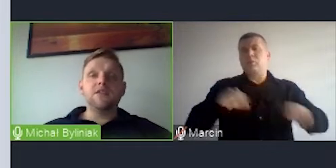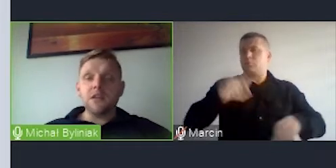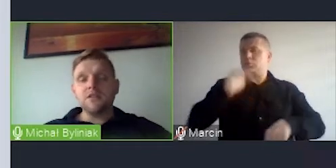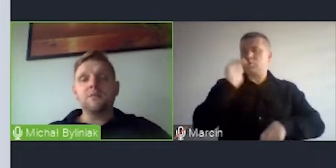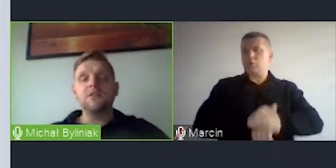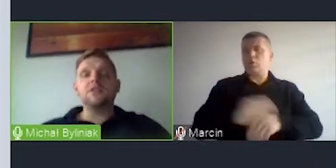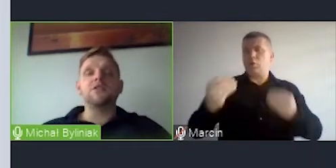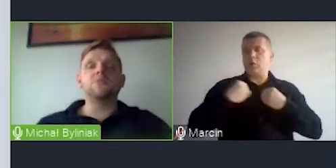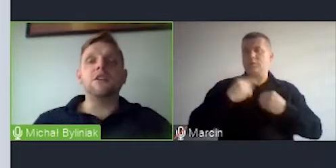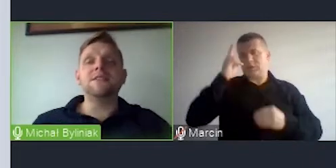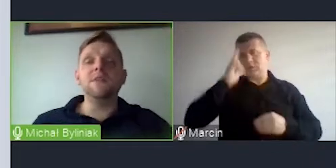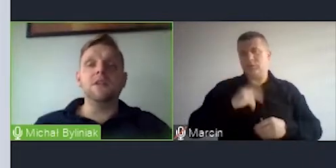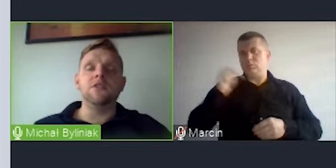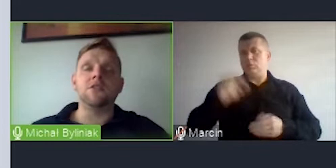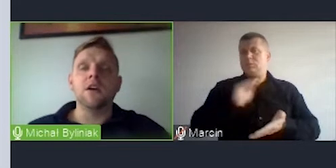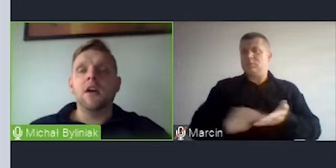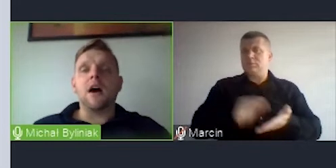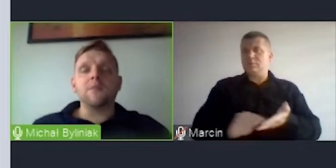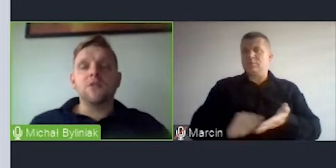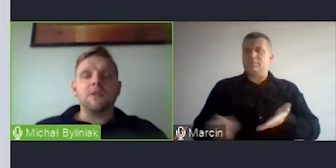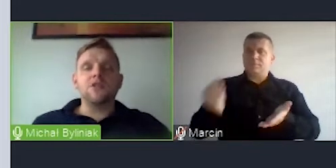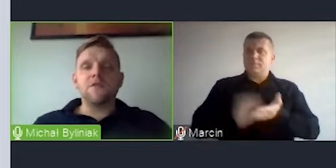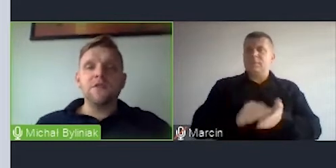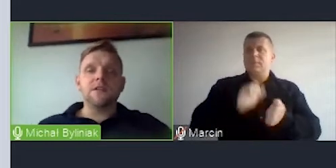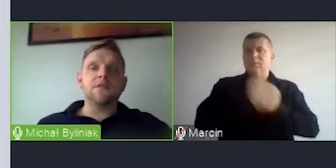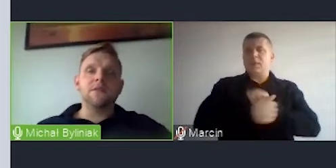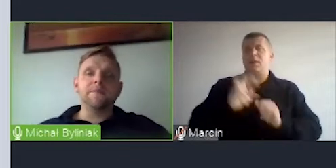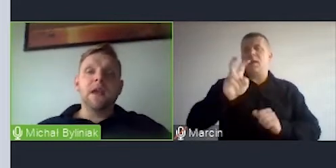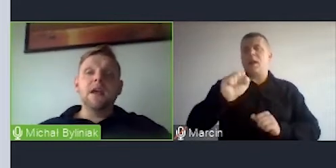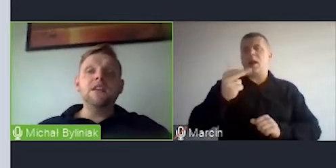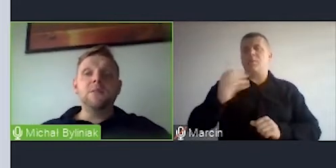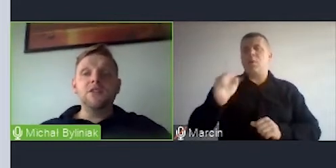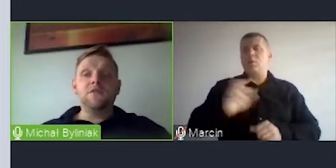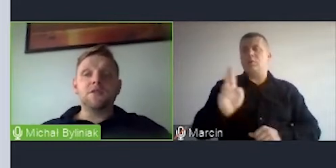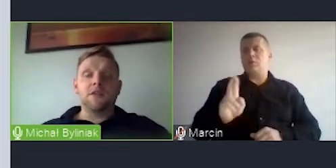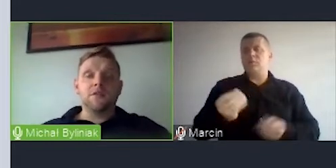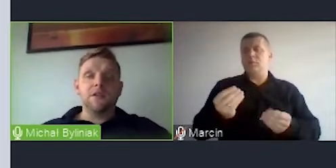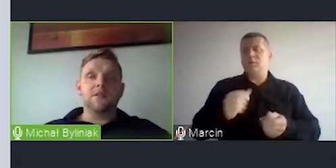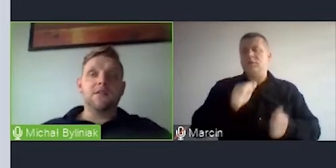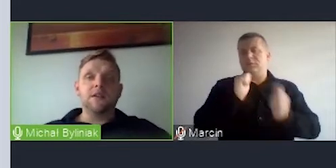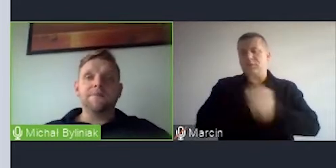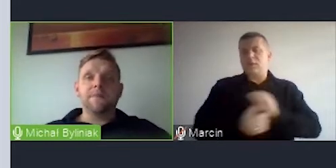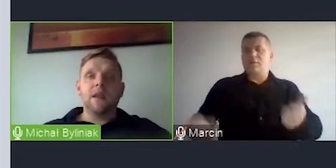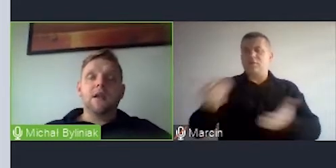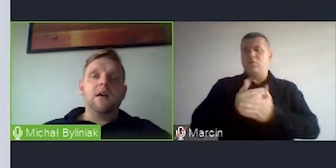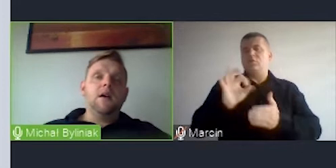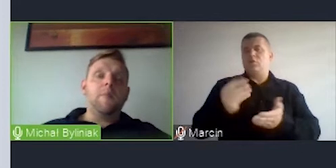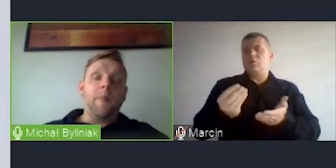Najczęściej będziecie jeszcze musieli zmienić harmonogram rzeczowo-finansowy i zmienić wniosek o dofinansowanie,